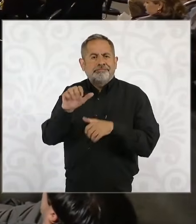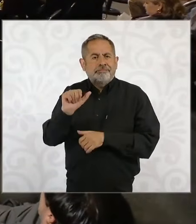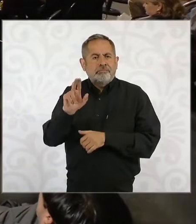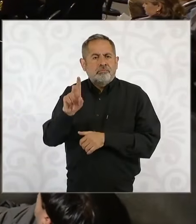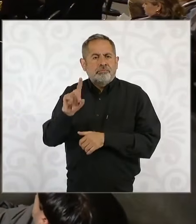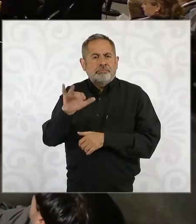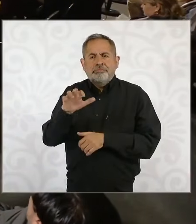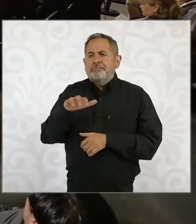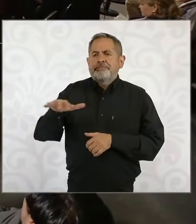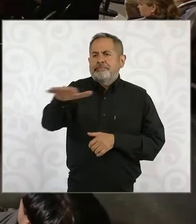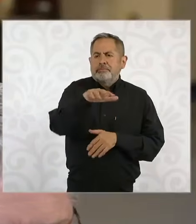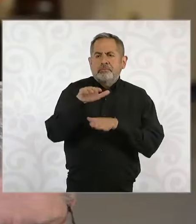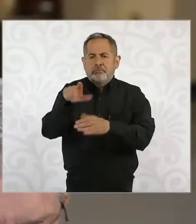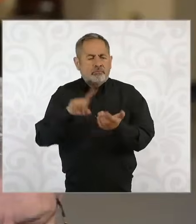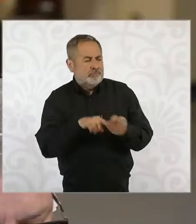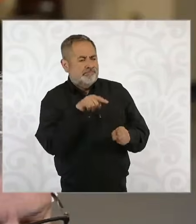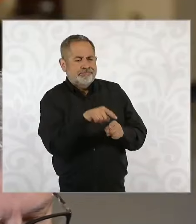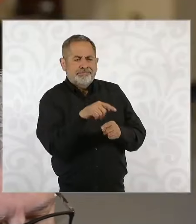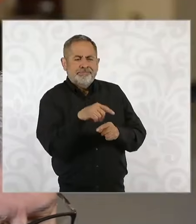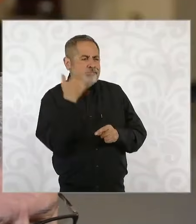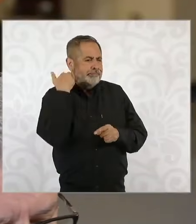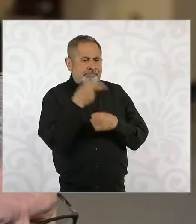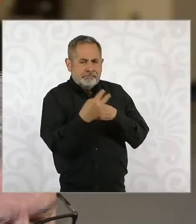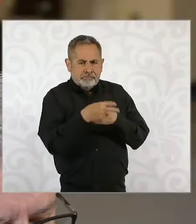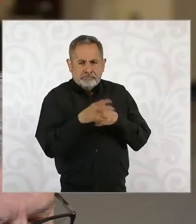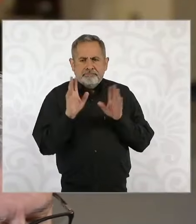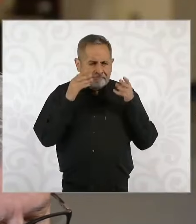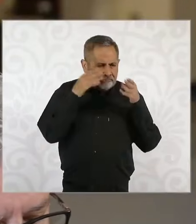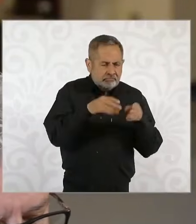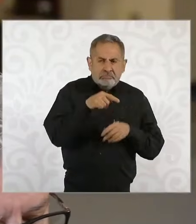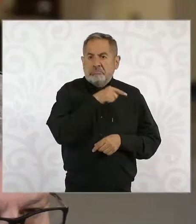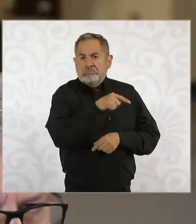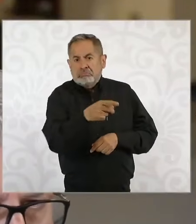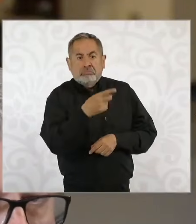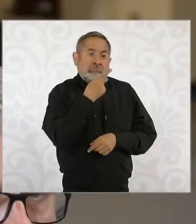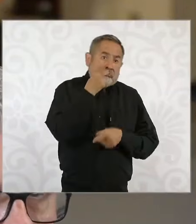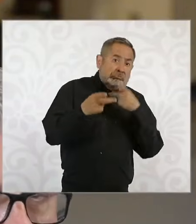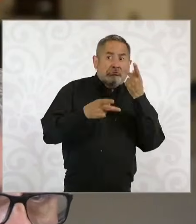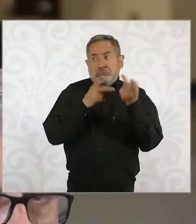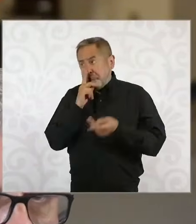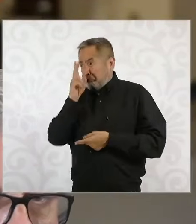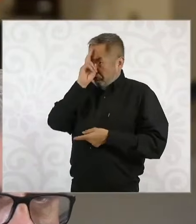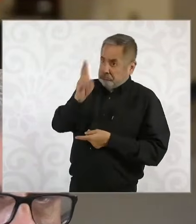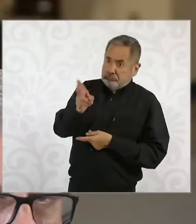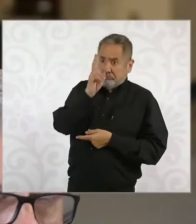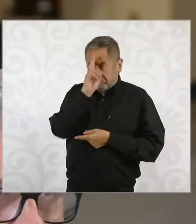y televisión. Eh, nos hemos centrado mucho en la supuesta censura que agormentan los comentócratas,